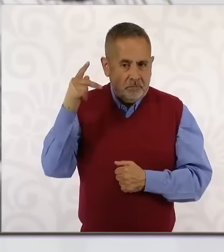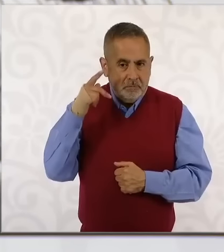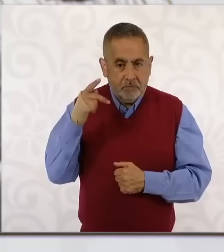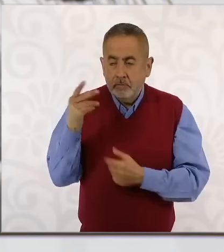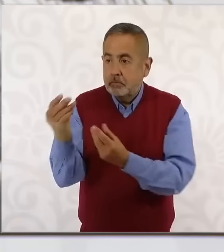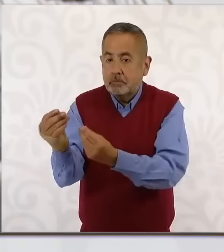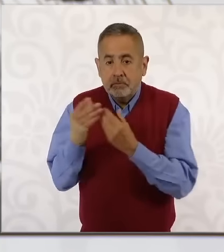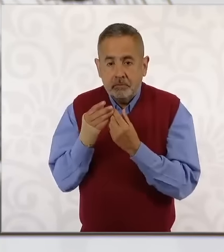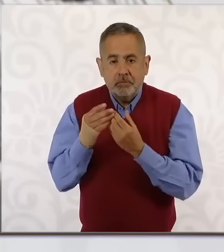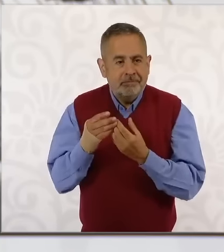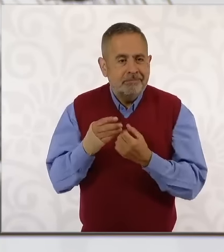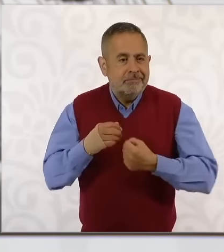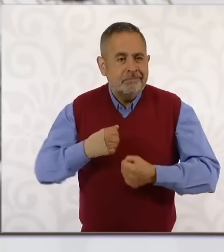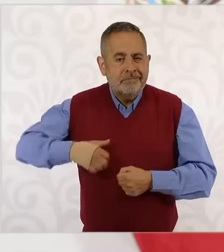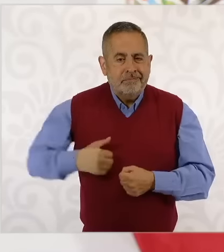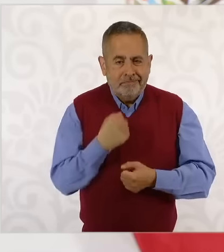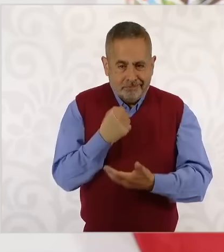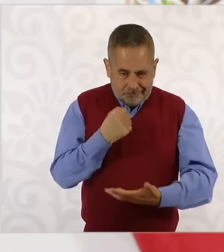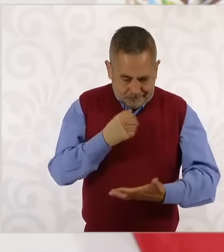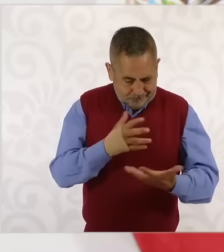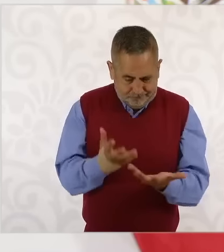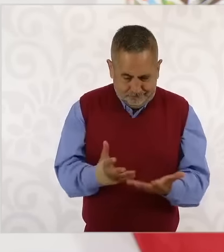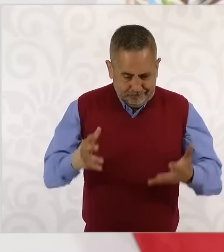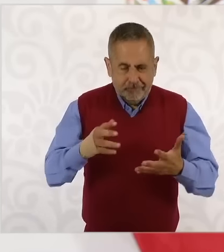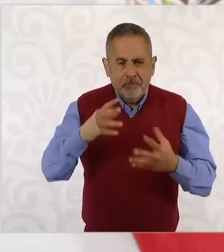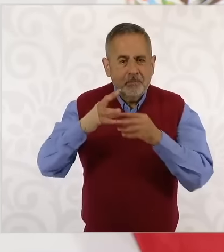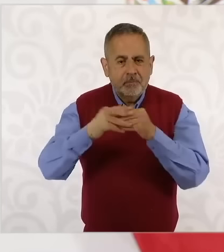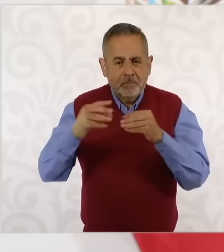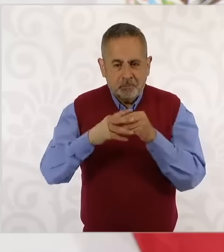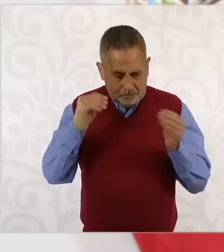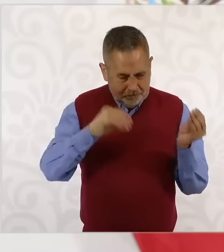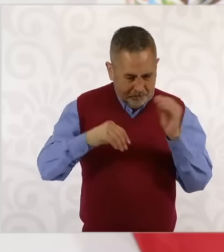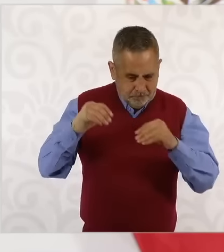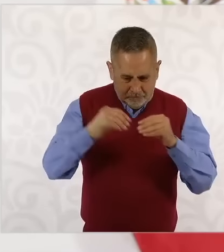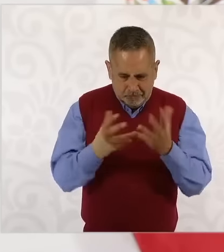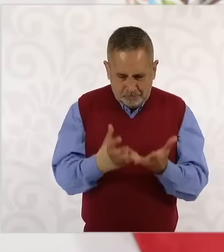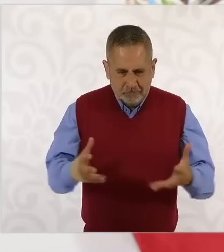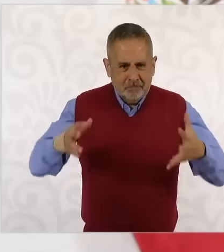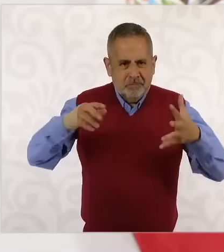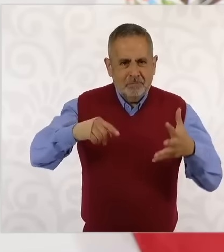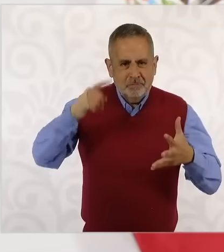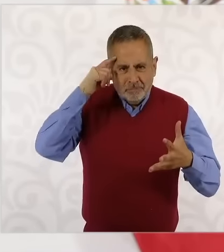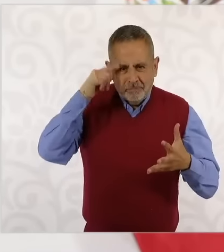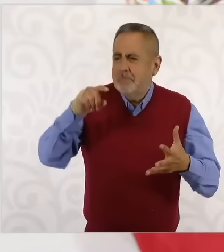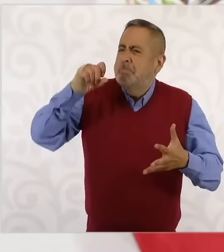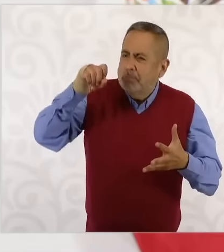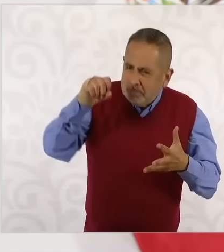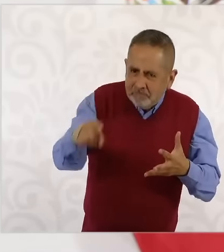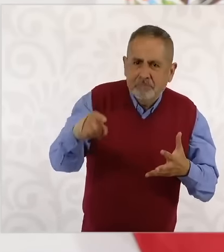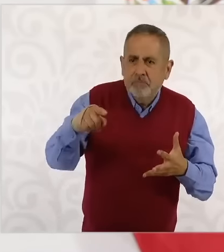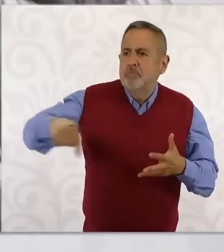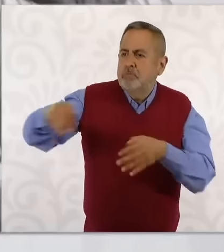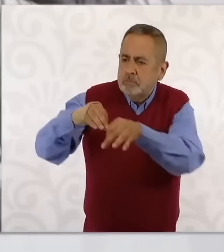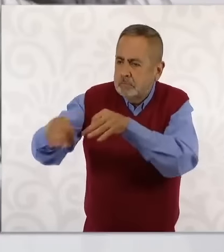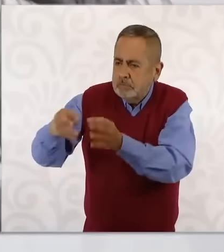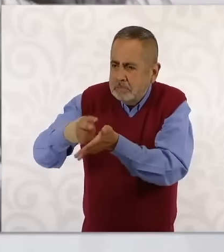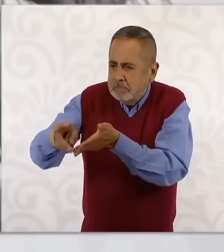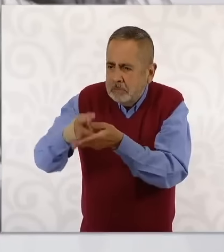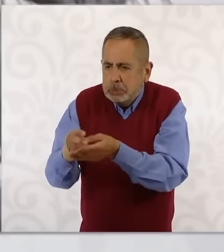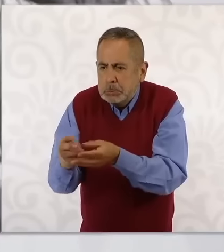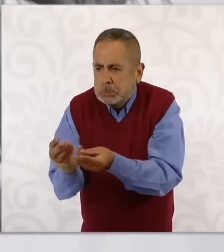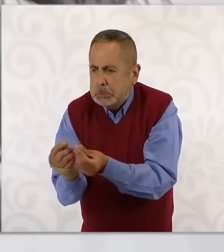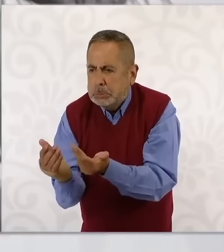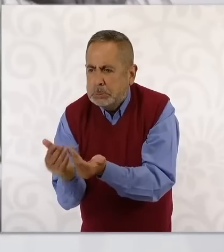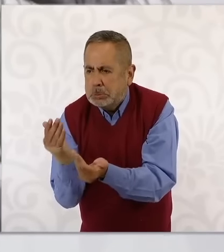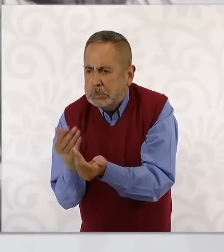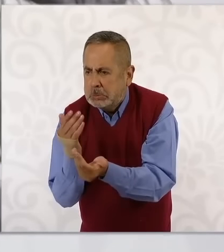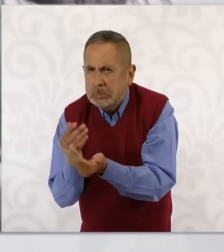una canasta de frutas de sembrando vida, de lo poco que quedó, me dicen, y me lo entregaron.